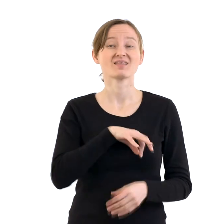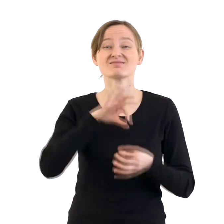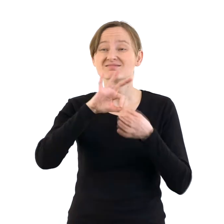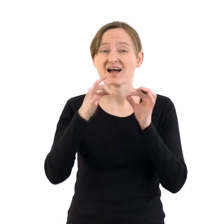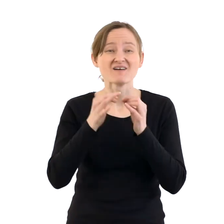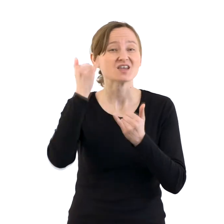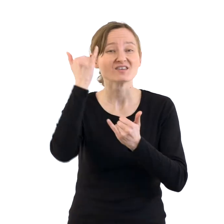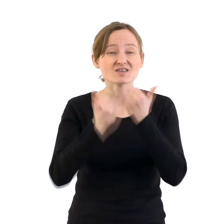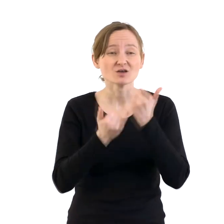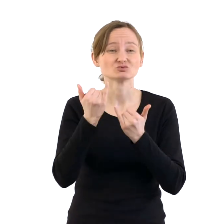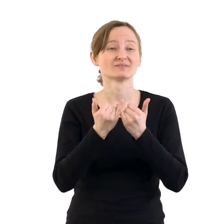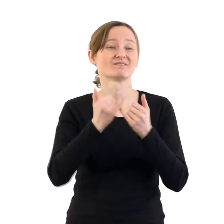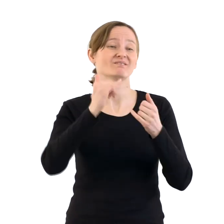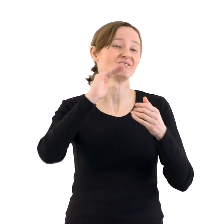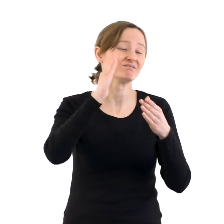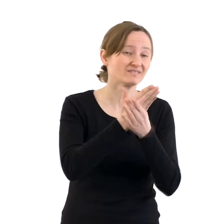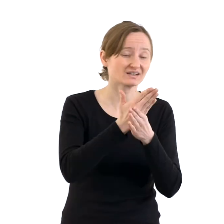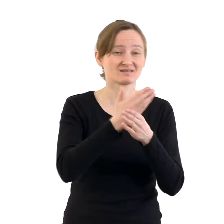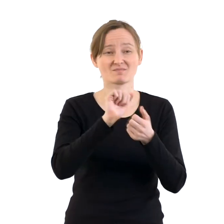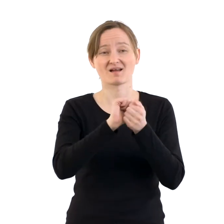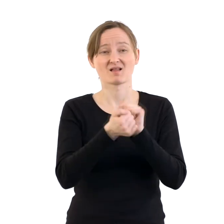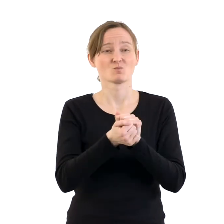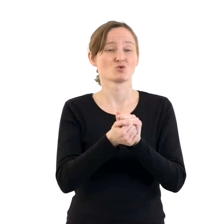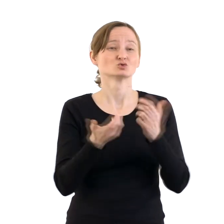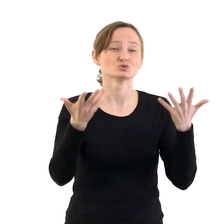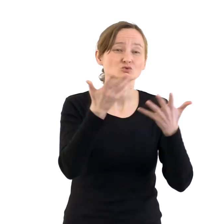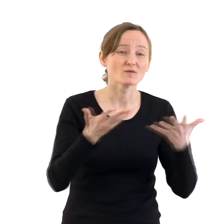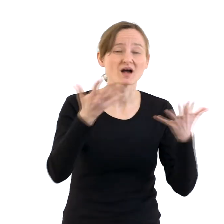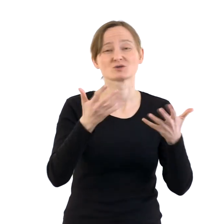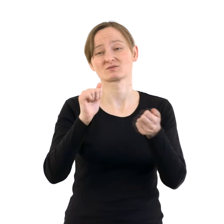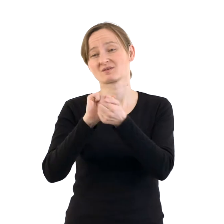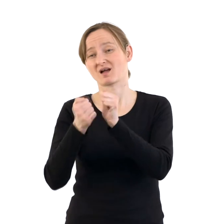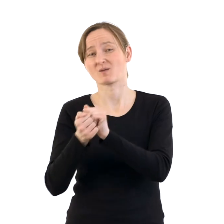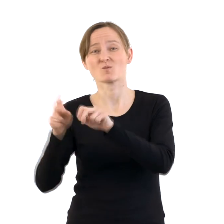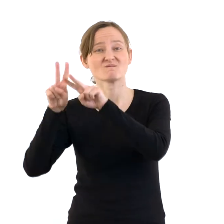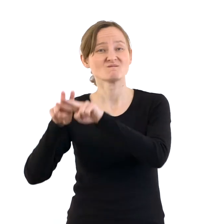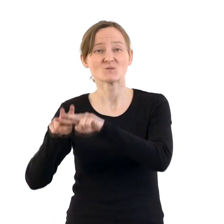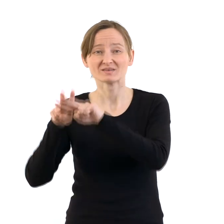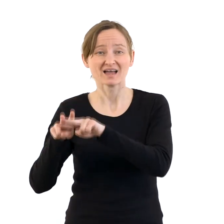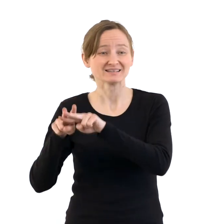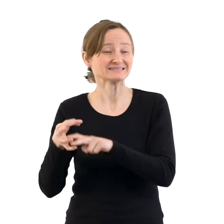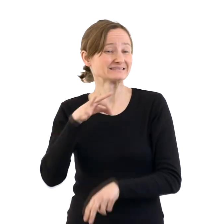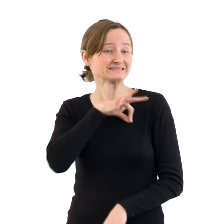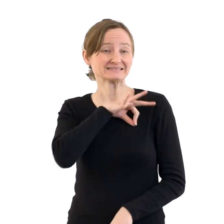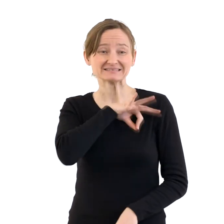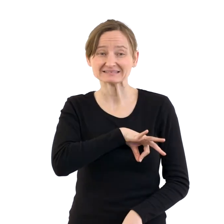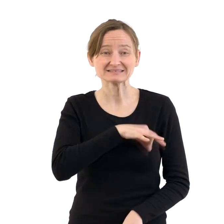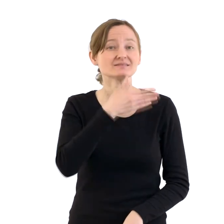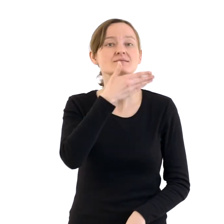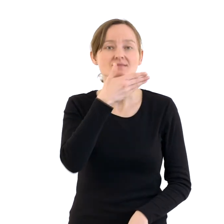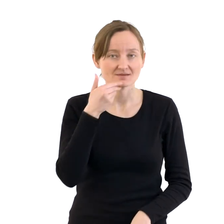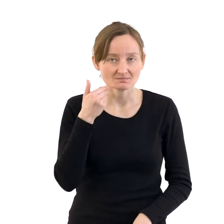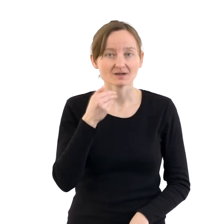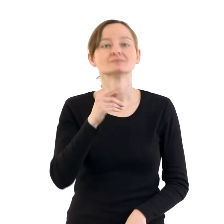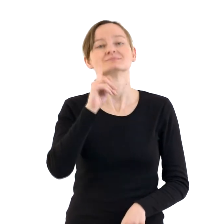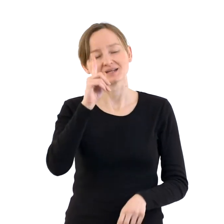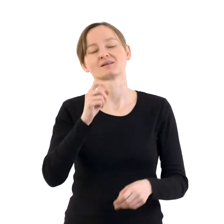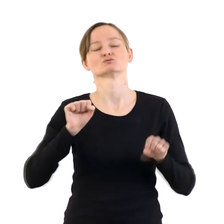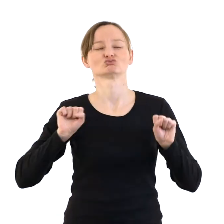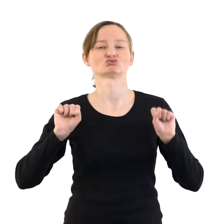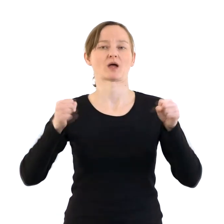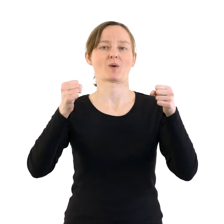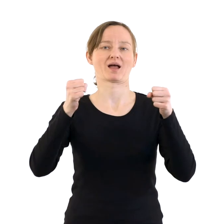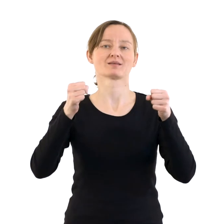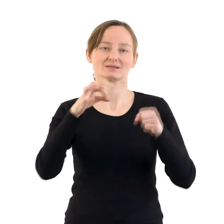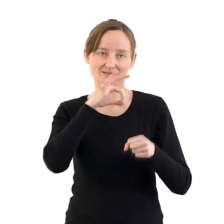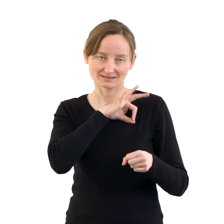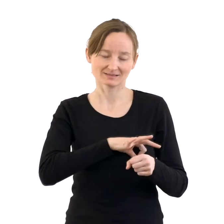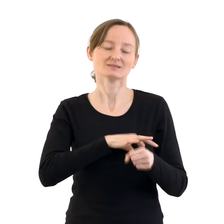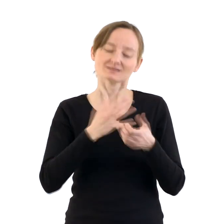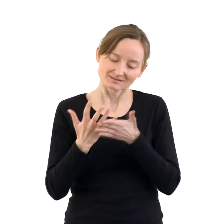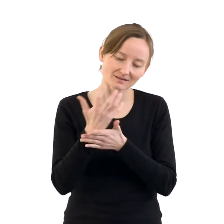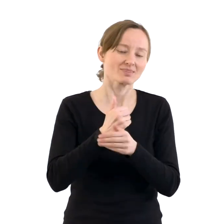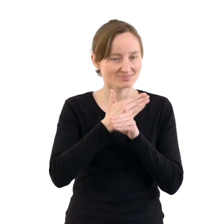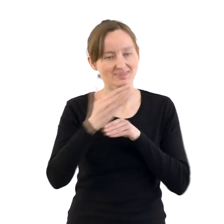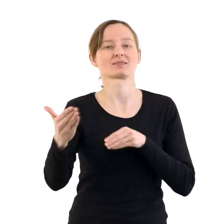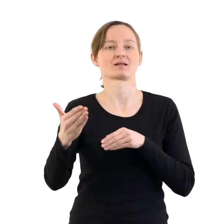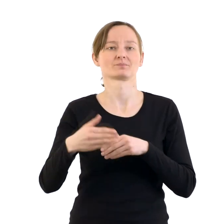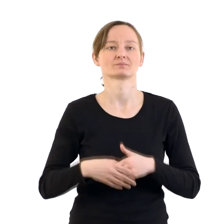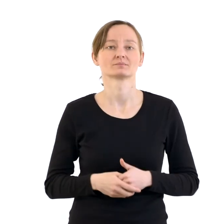Nawet więc, gdy firma albo stowarzyszenie albo fundacja nie osiąga zysku, nadal będzie ona zarobkowa.